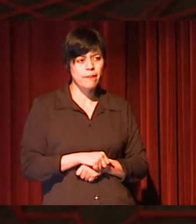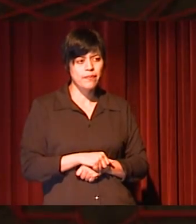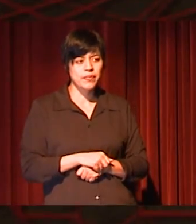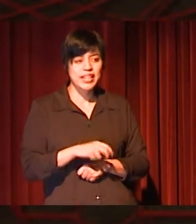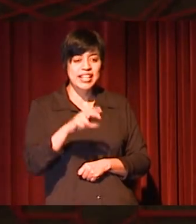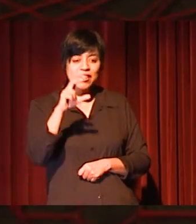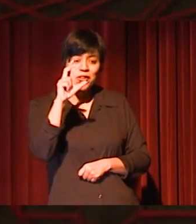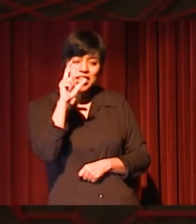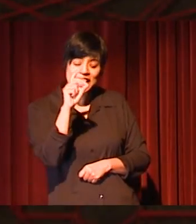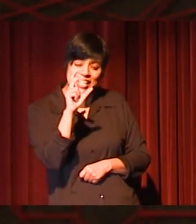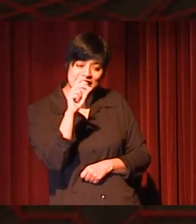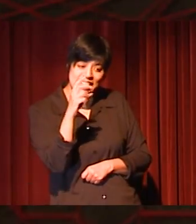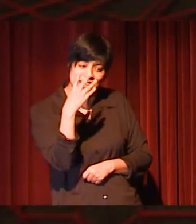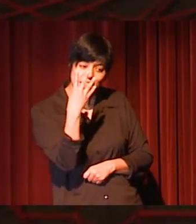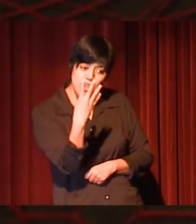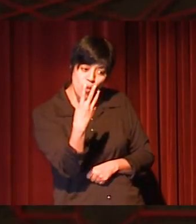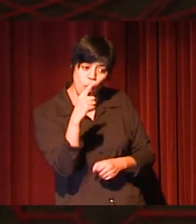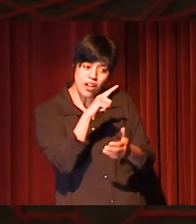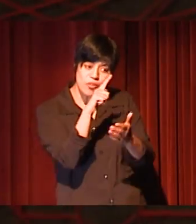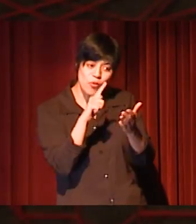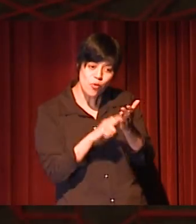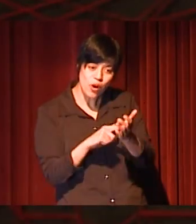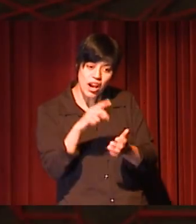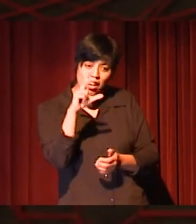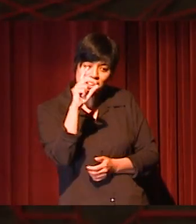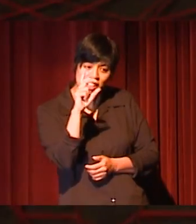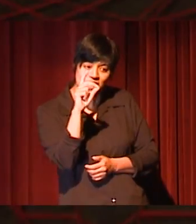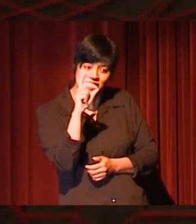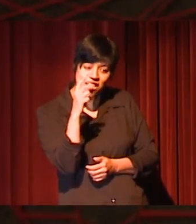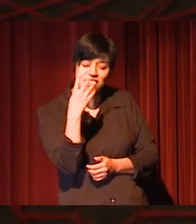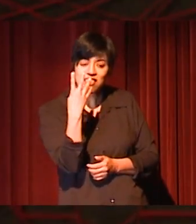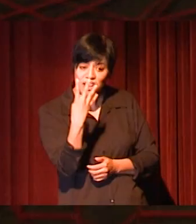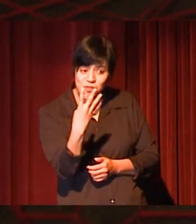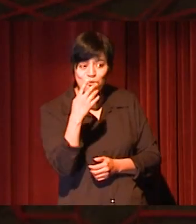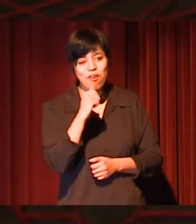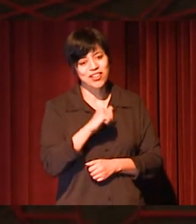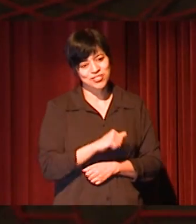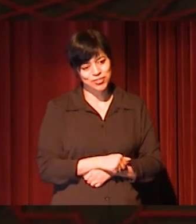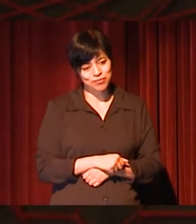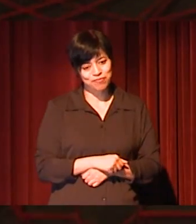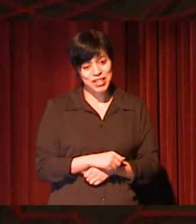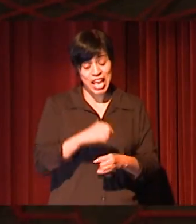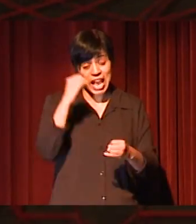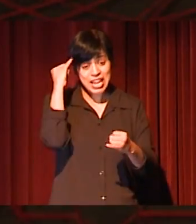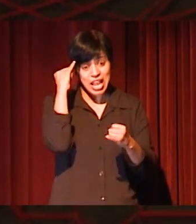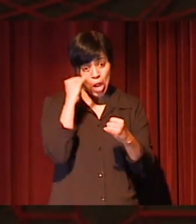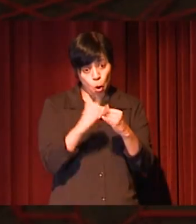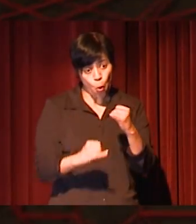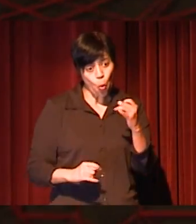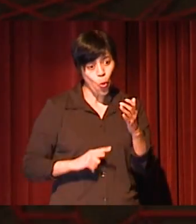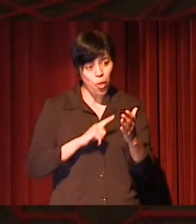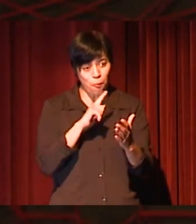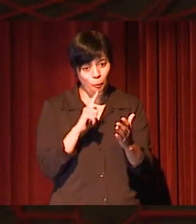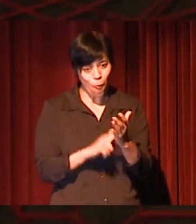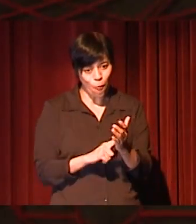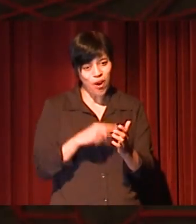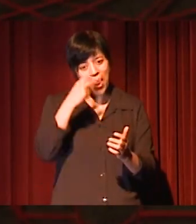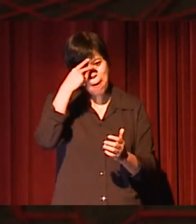En el treinta y cuatro de treinta y cuatro Así nos comparamos con el mundo, y por esos resultados,